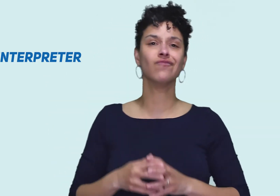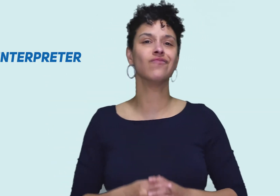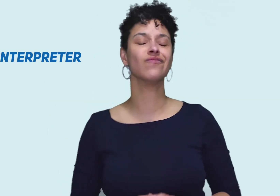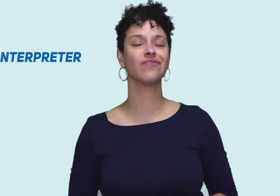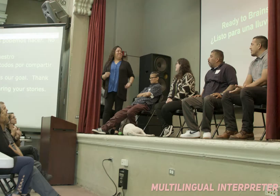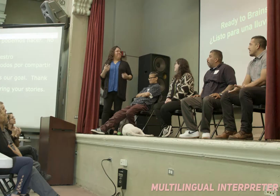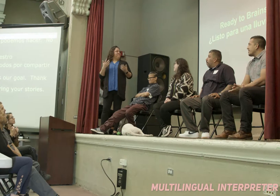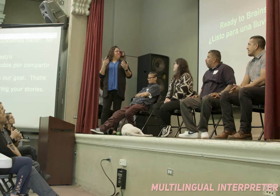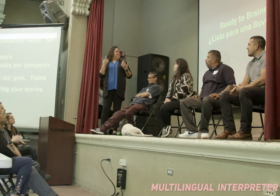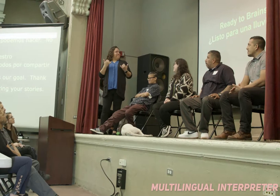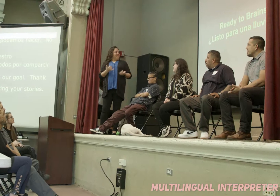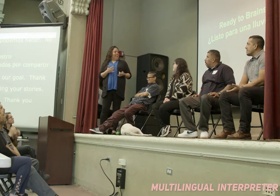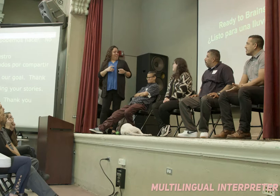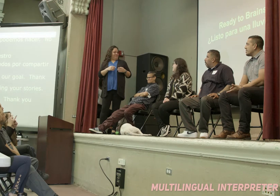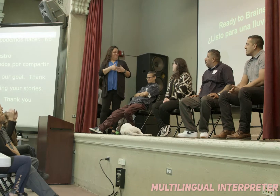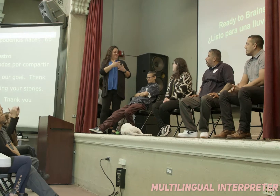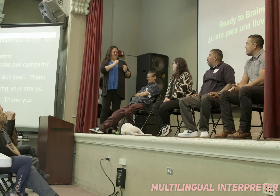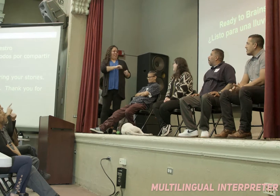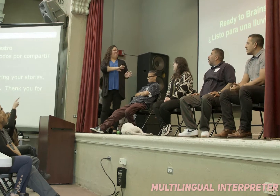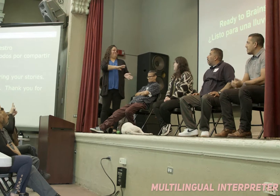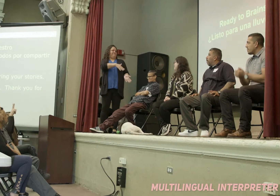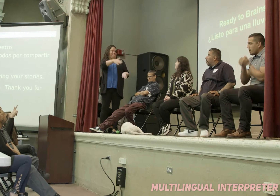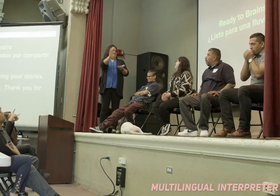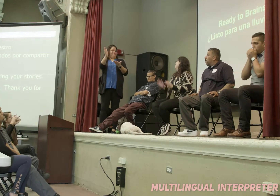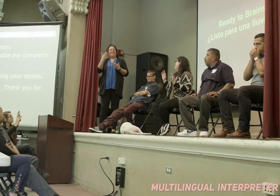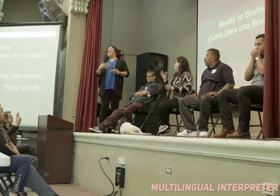fluidez en ambos idiomas.